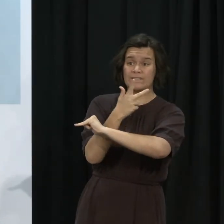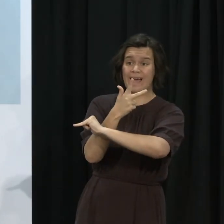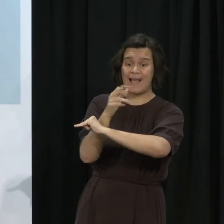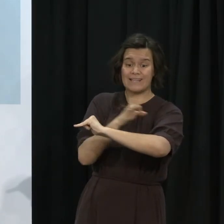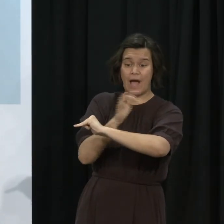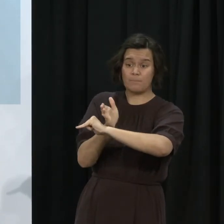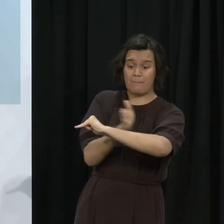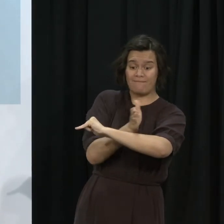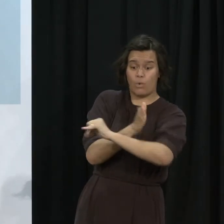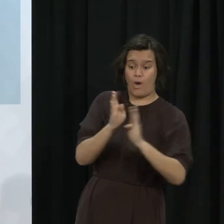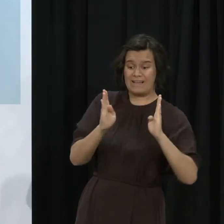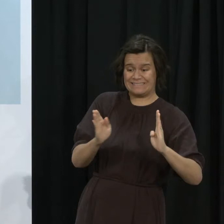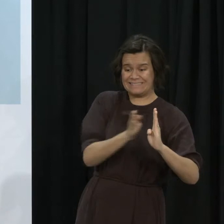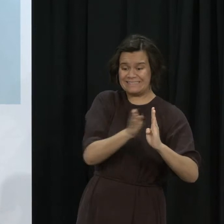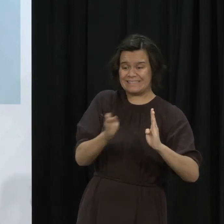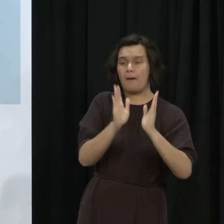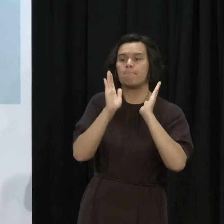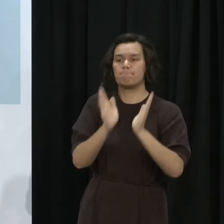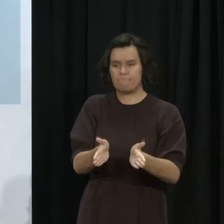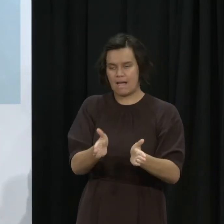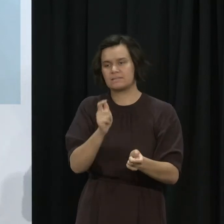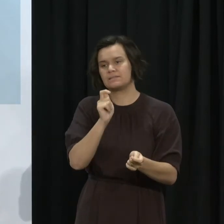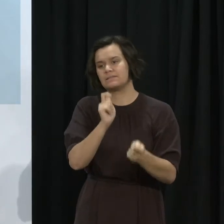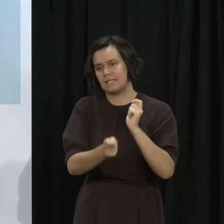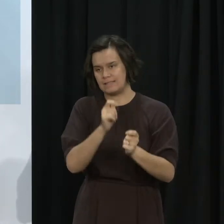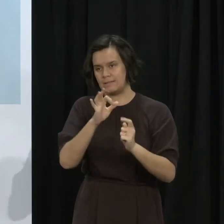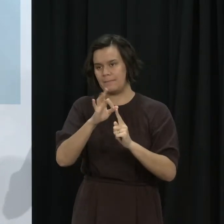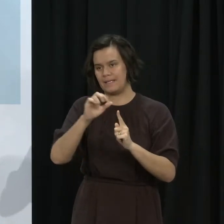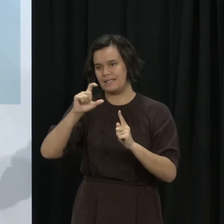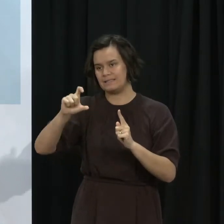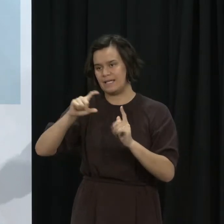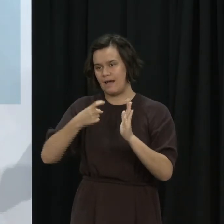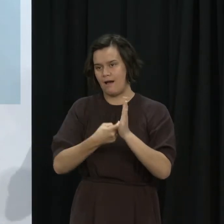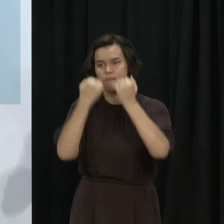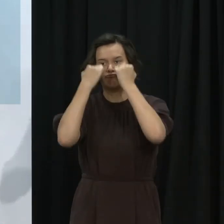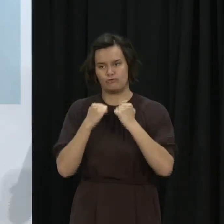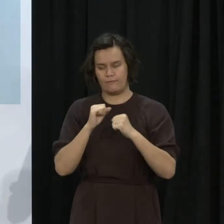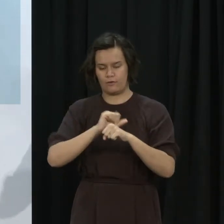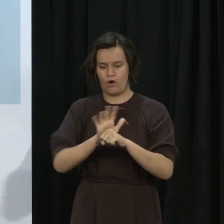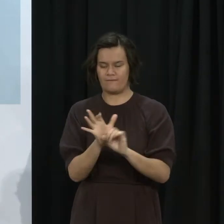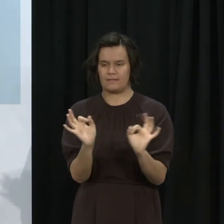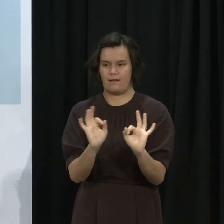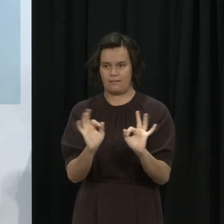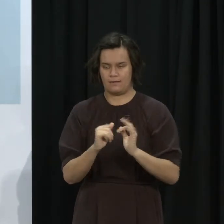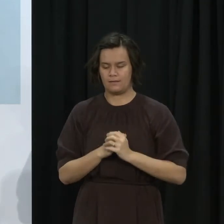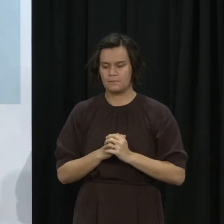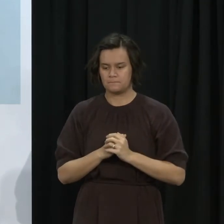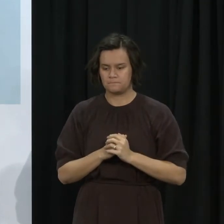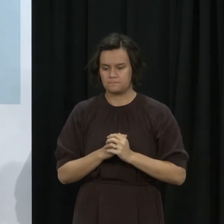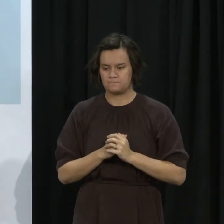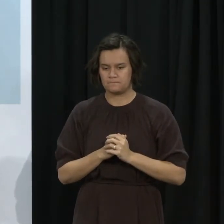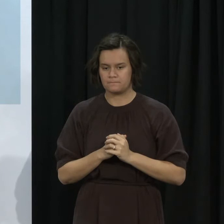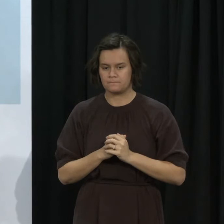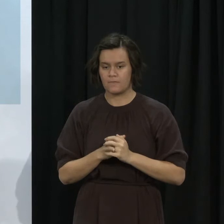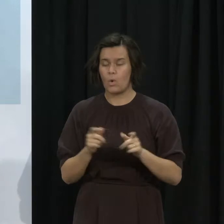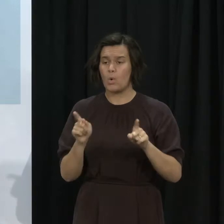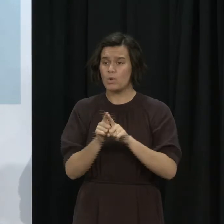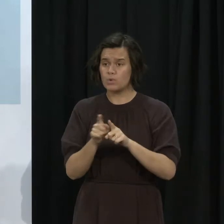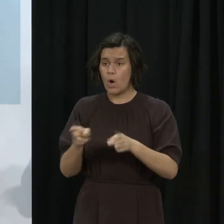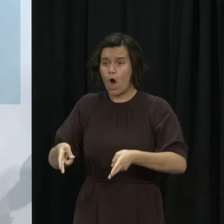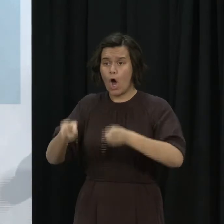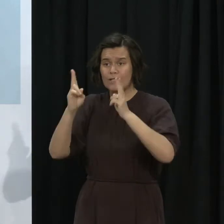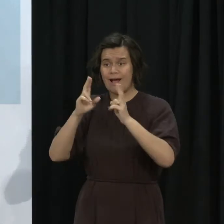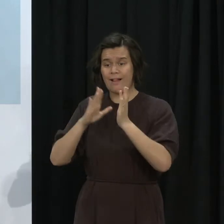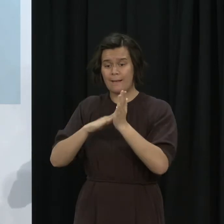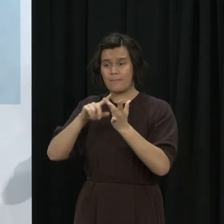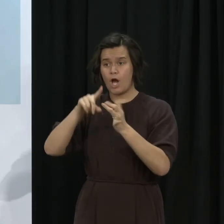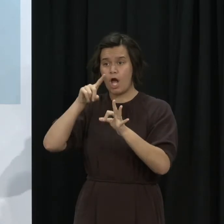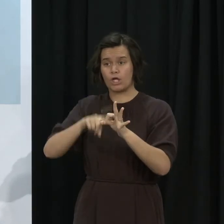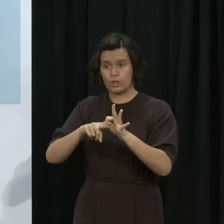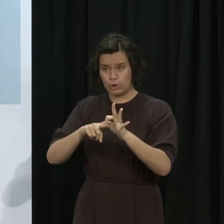whakamatautau i roto i te 48